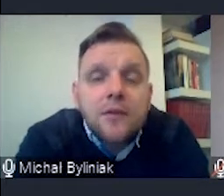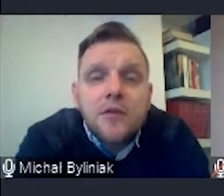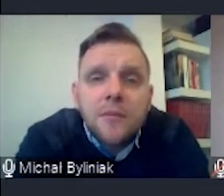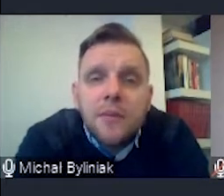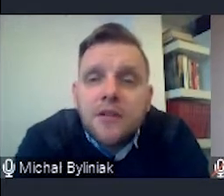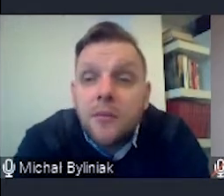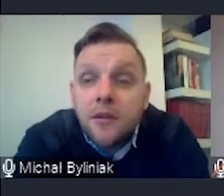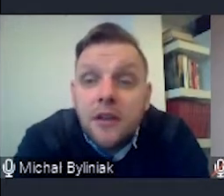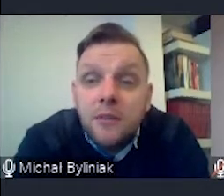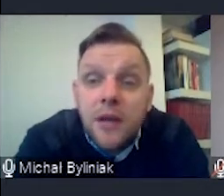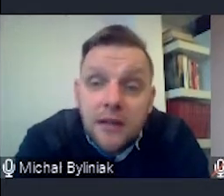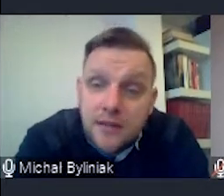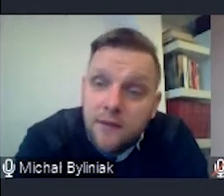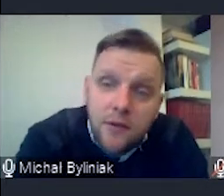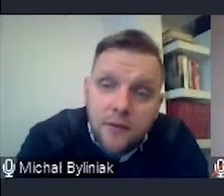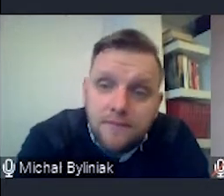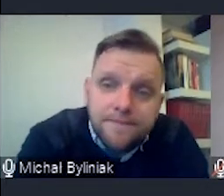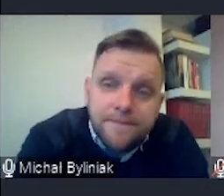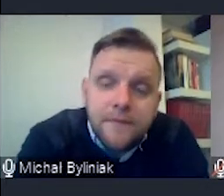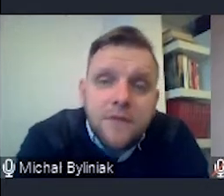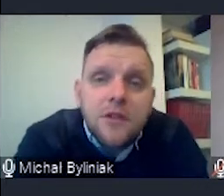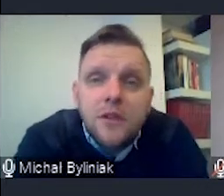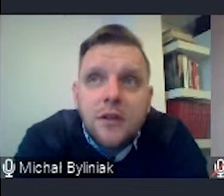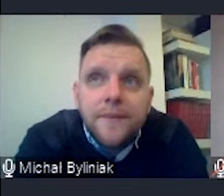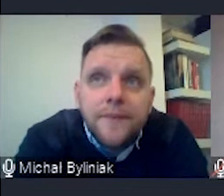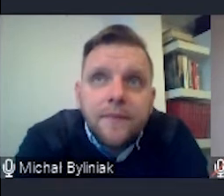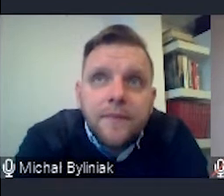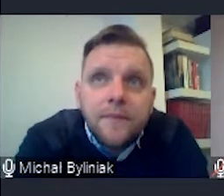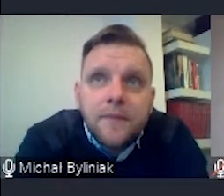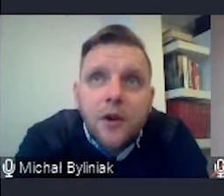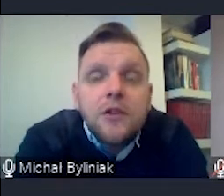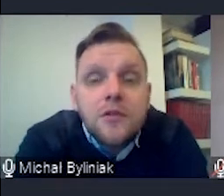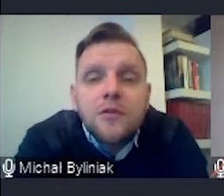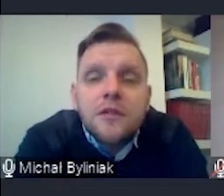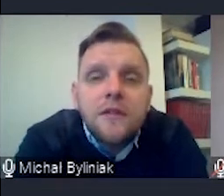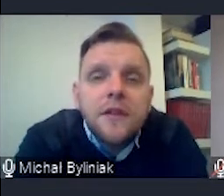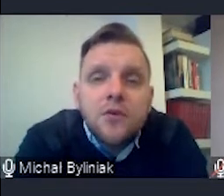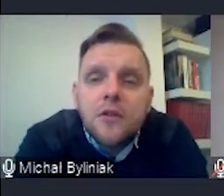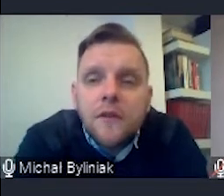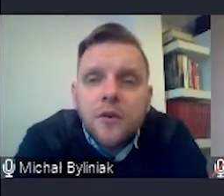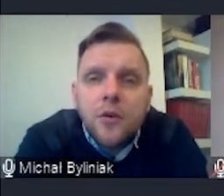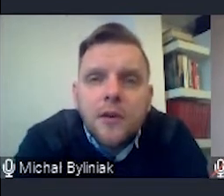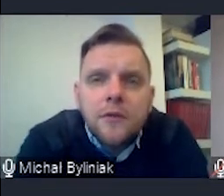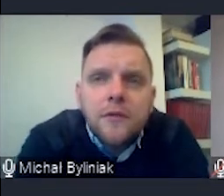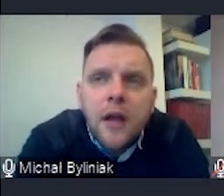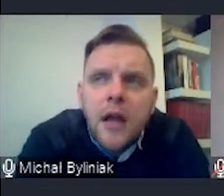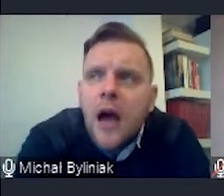status osoby bezrobotnej i biernej zawodowo, czyli konieczność uzyskiwania urzędowych dokumentów